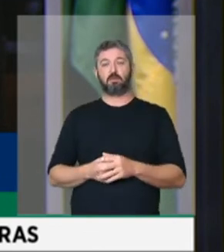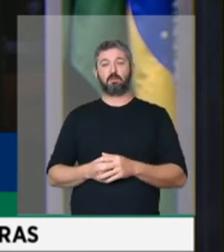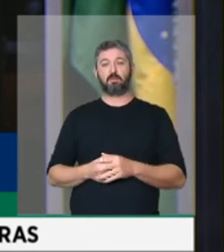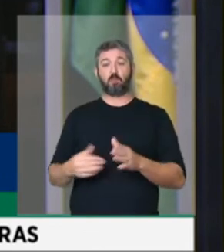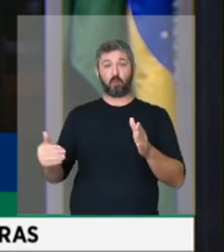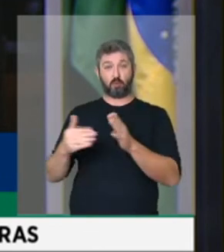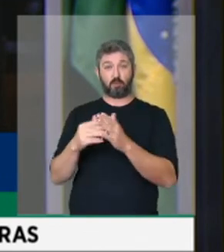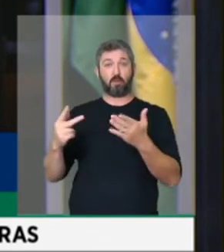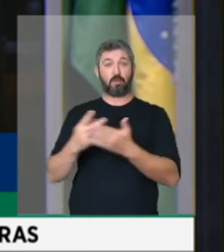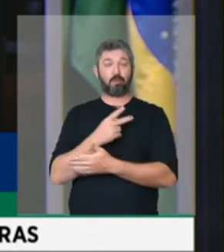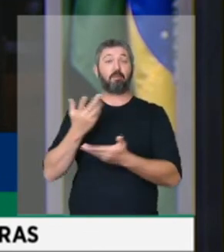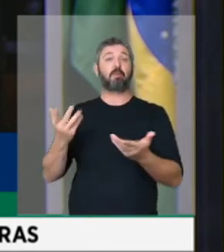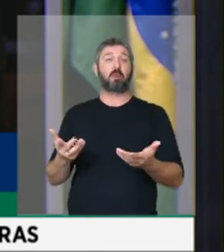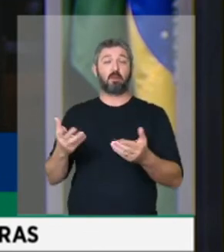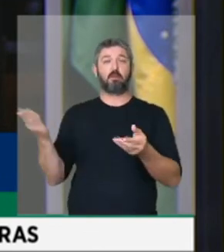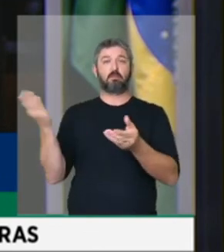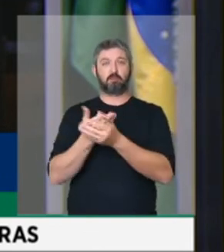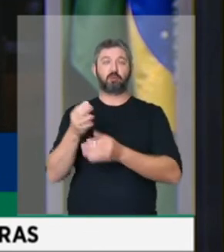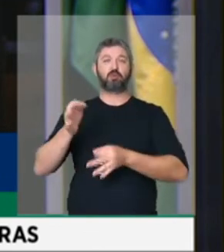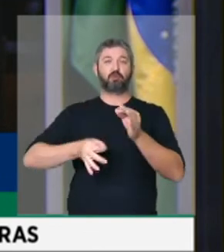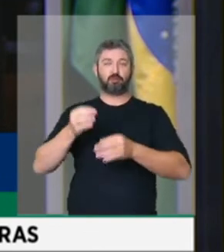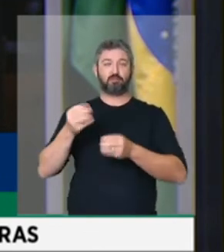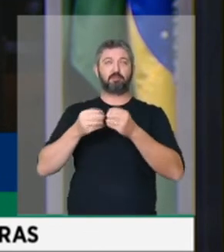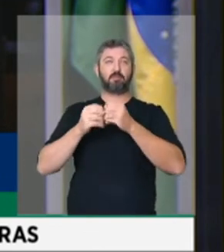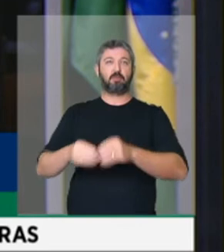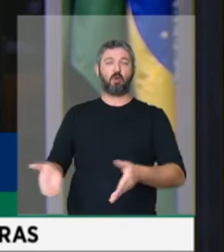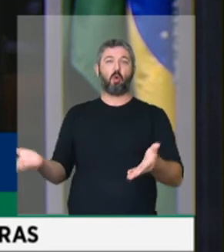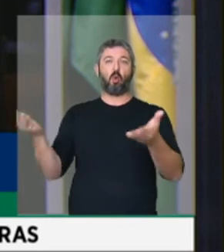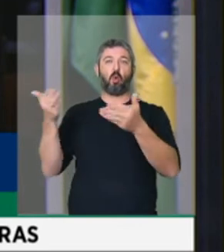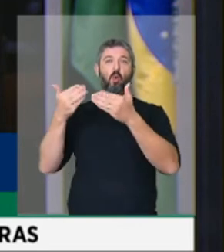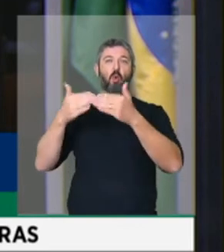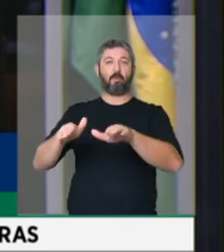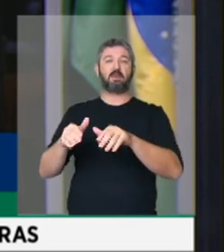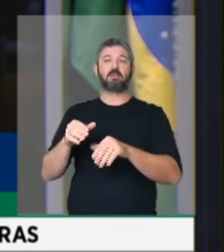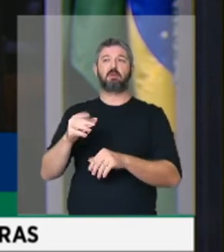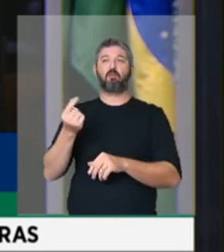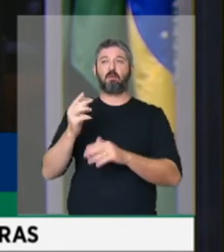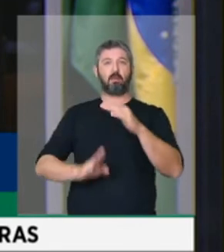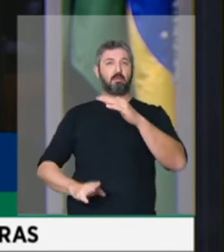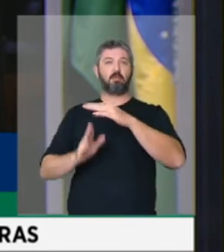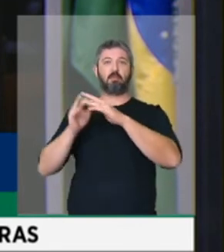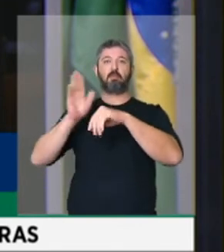ÚLTIMO FATO RESULTOU AÇÕES JUDICIAIS DE INDENIZAÇÕES CHEGARAM A ULTRAPASSAR O VALOR DAS RESPECTIVAS CONCESSÕES DE